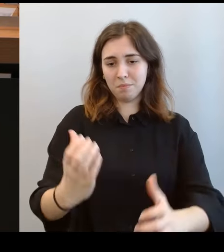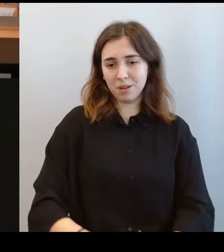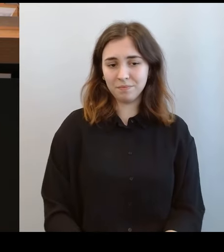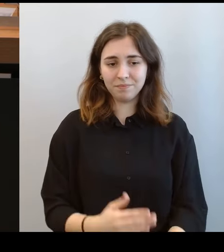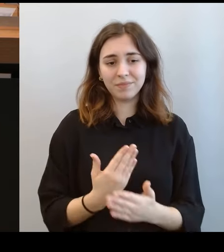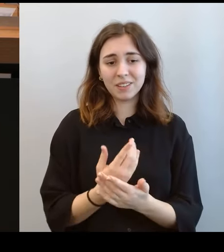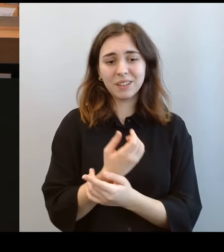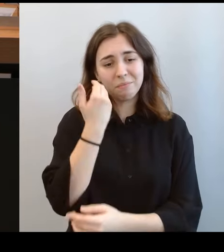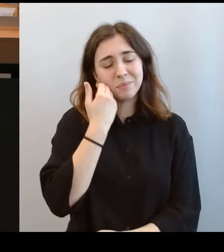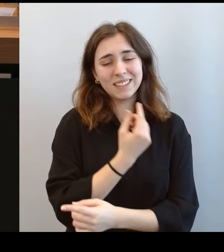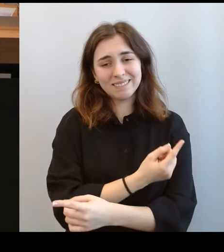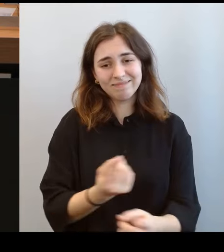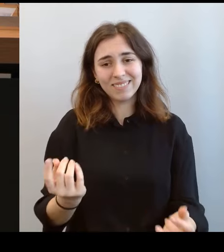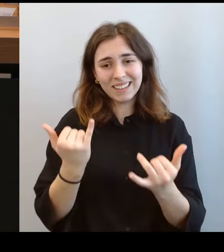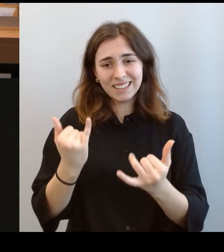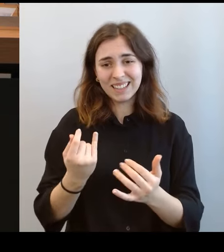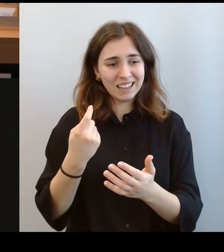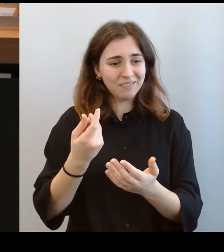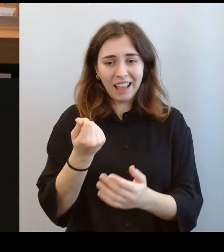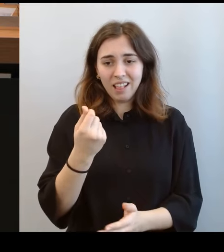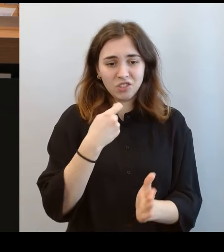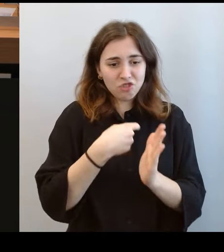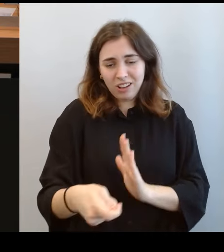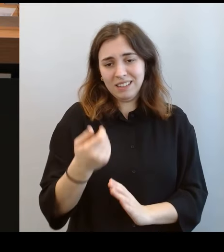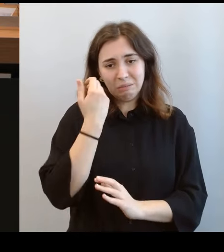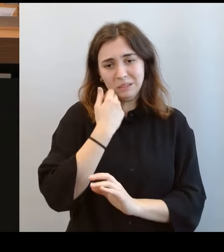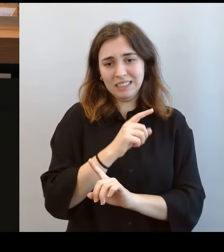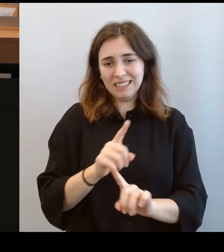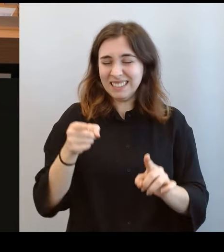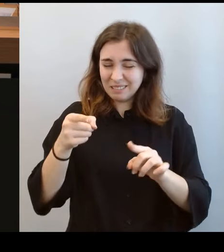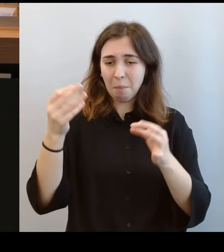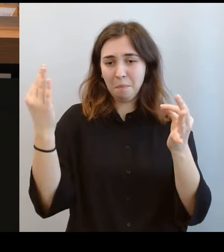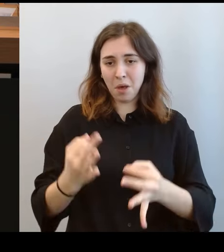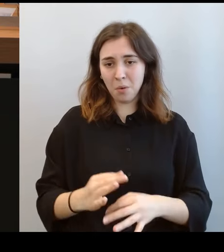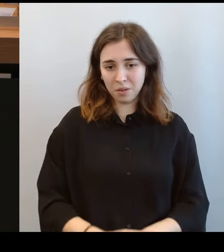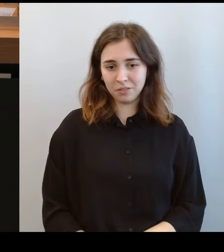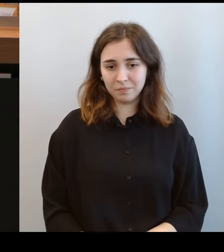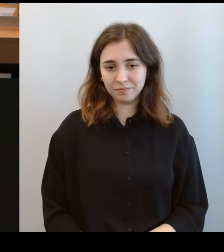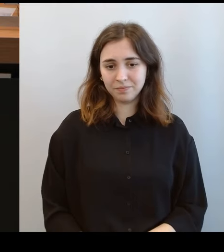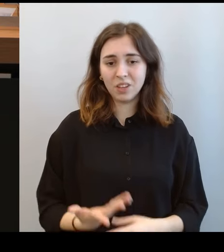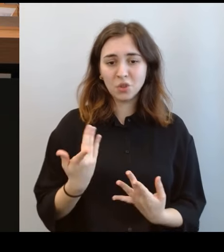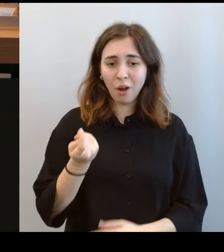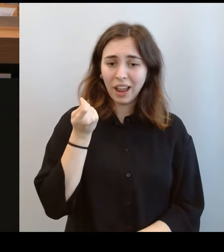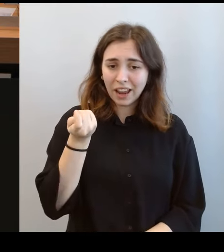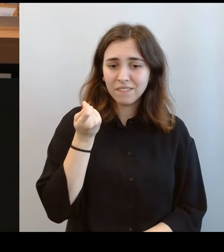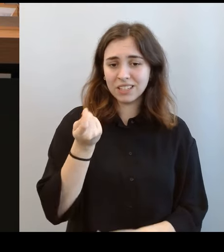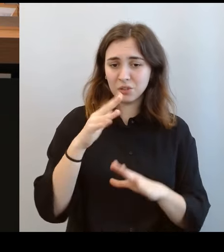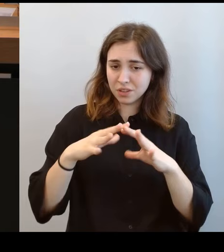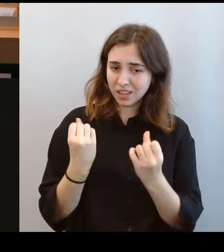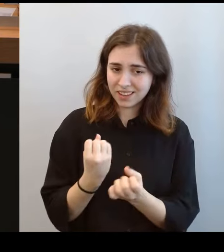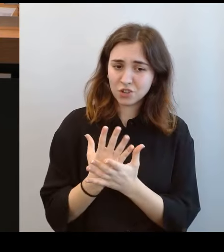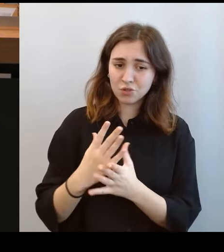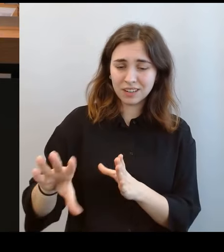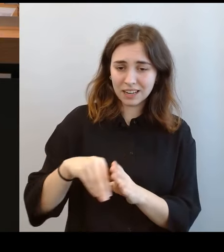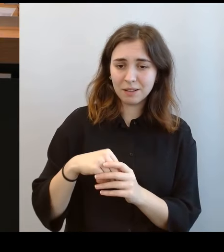Das gehört zu den absoluten Essentials, die wir im Investitionshaushalt haben. Man muss sich die Sternhäuser auf dem Bonhoeffer-Gelände noch mal angucken.